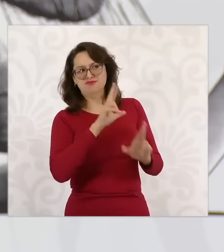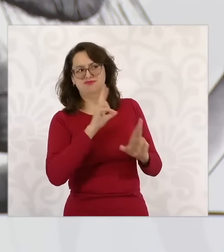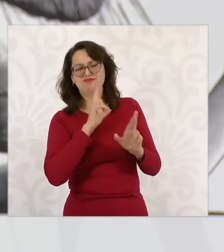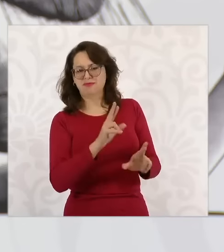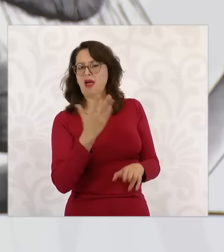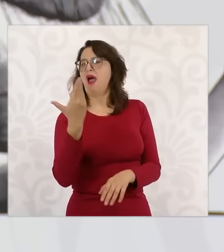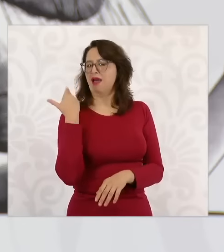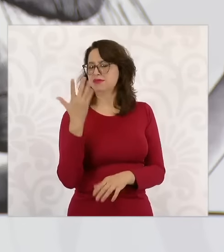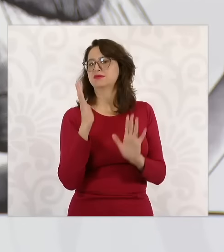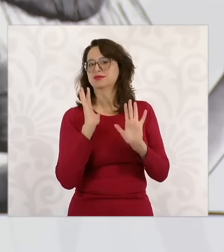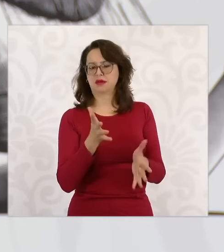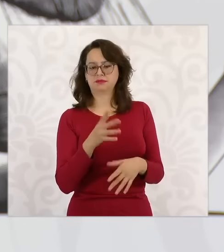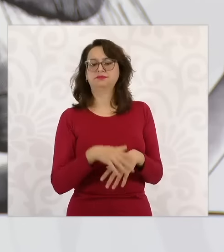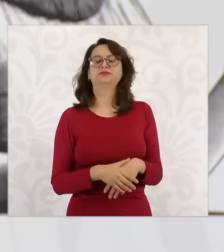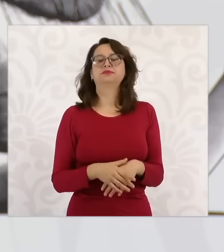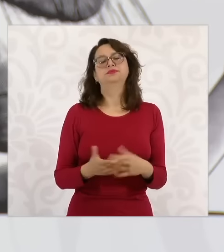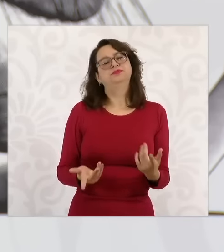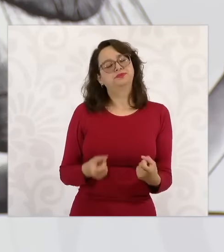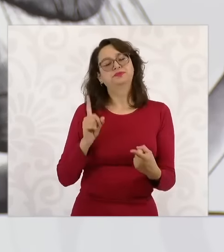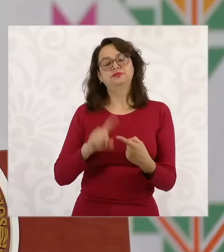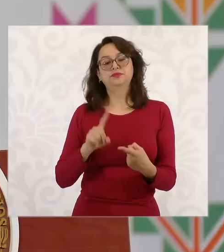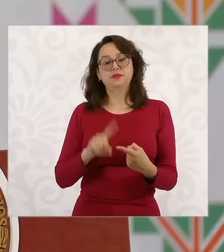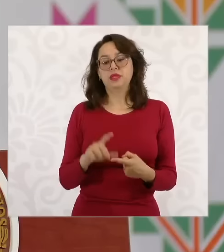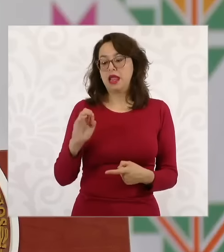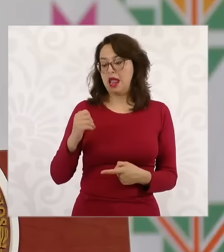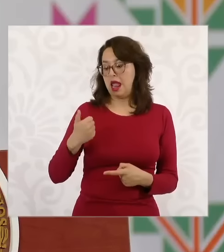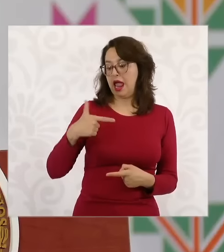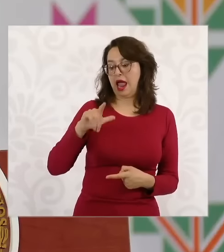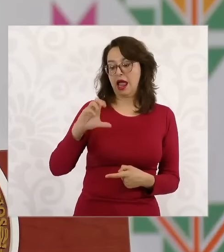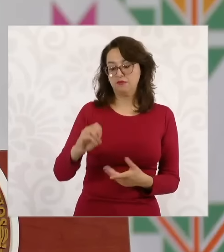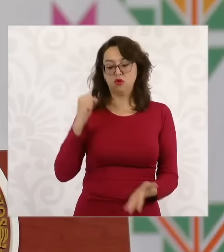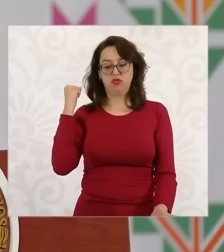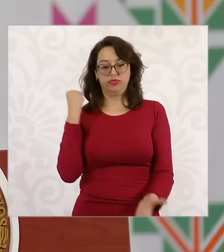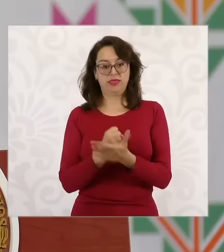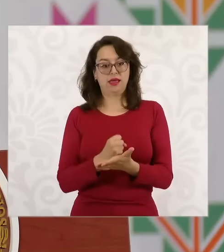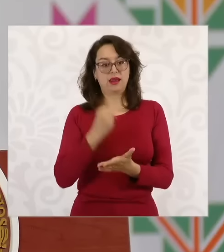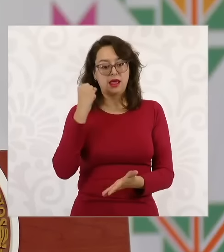Uno es un decreto que hizo el presidente López Obrador para que la carga eh dedicada se moviera